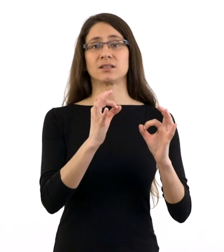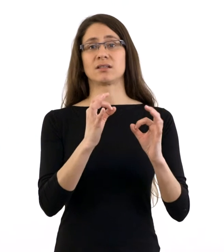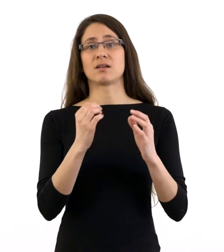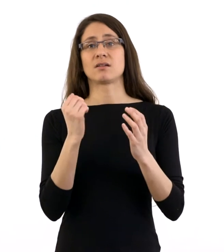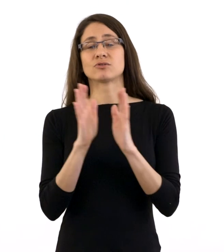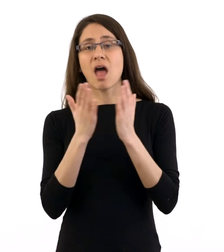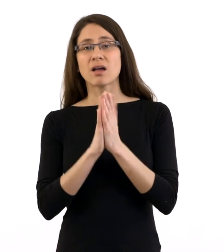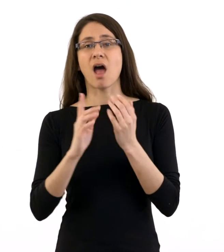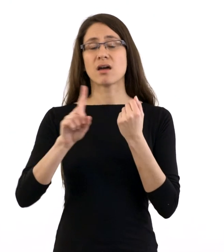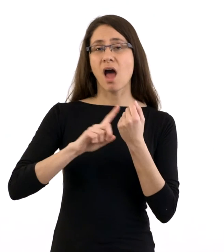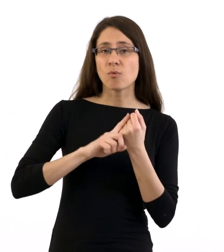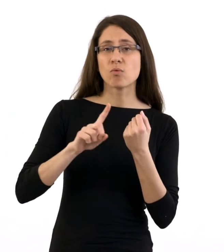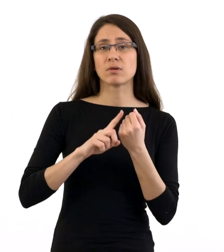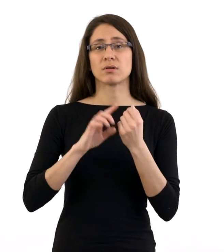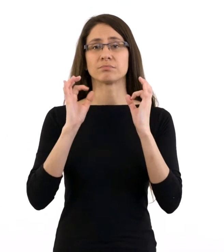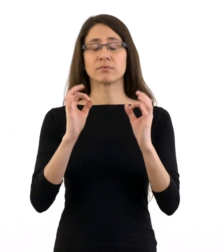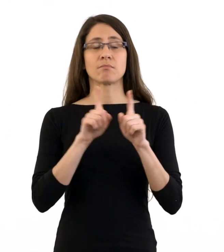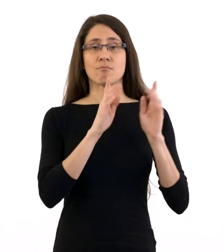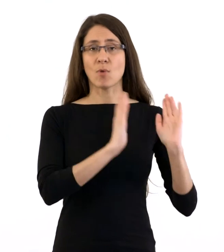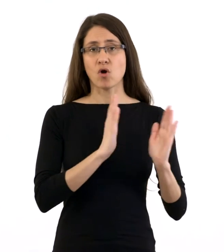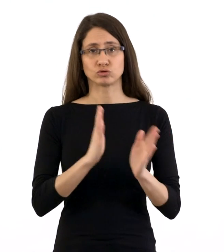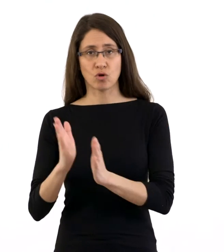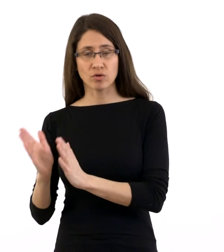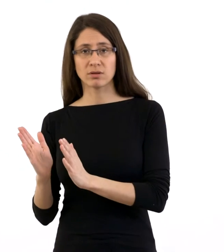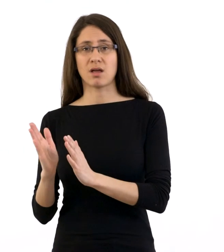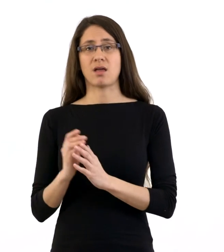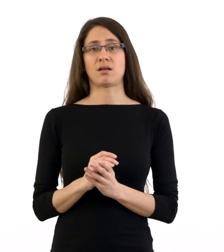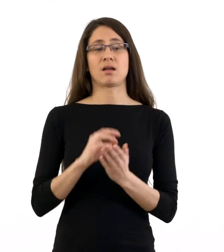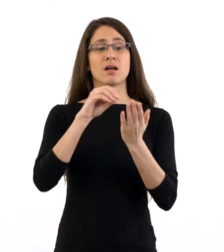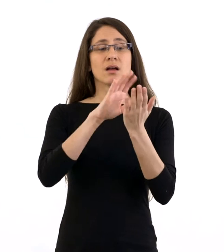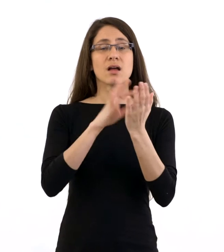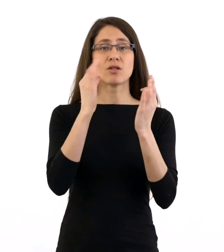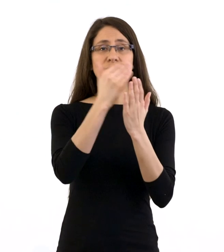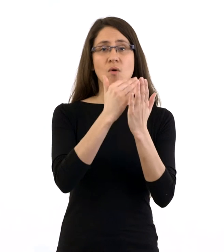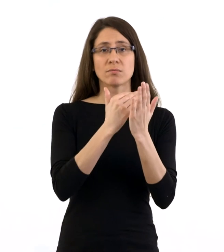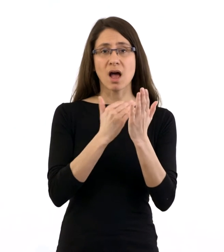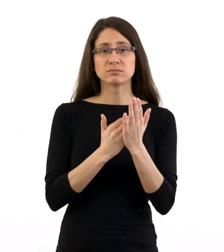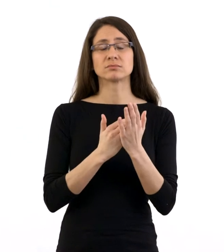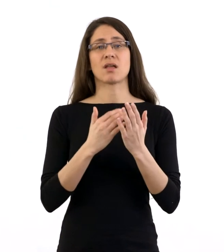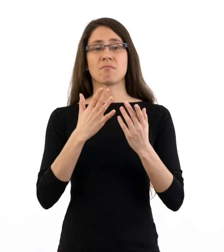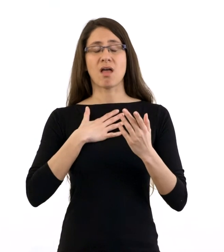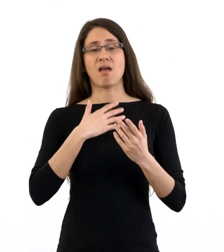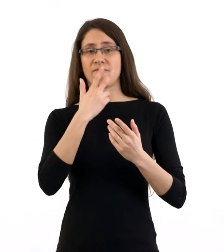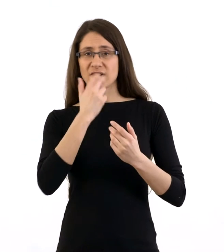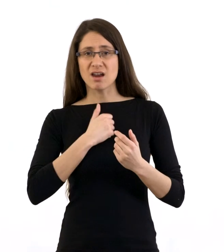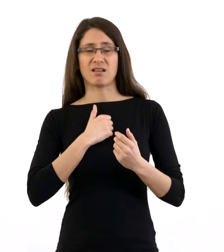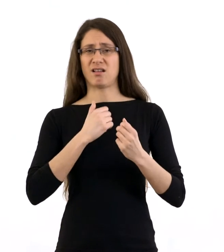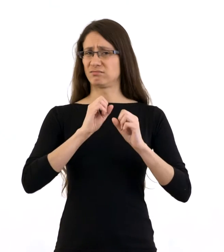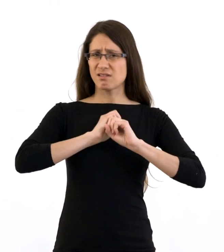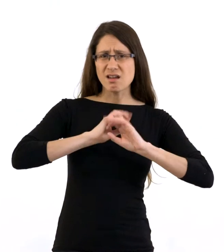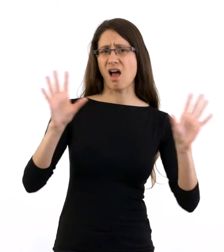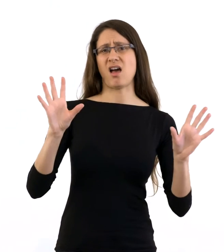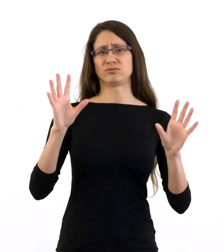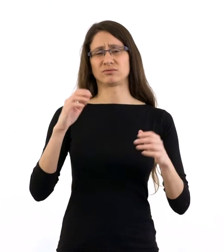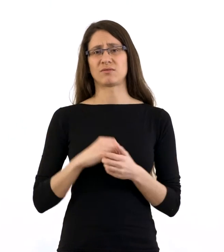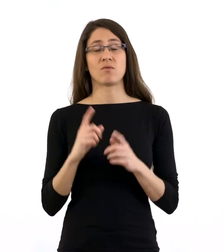właściwe prowadzenie ksiąg rachunkowych i ujmowanie w nich rzetelnych danych.